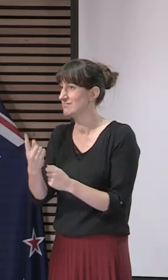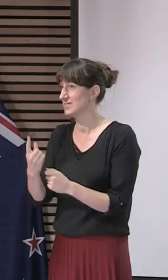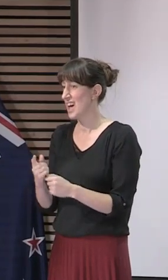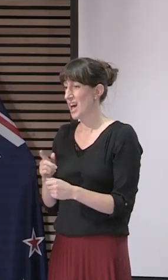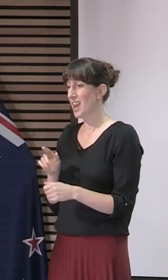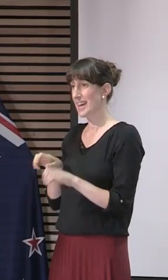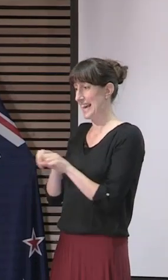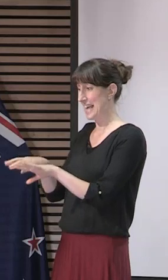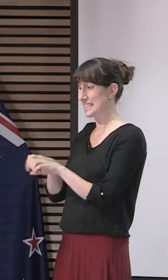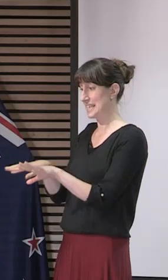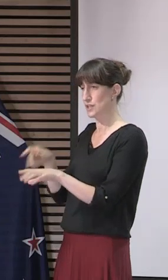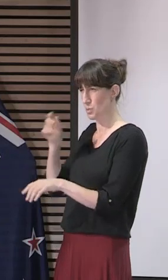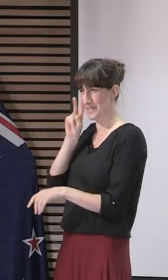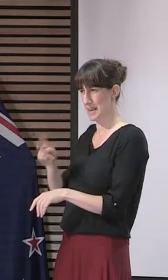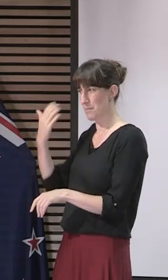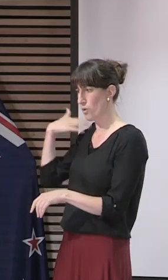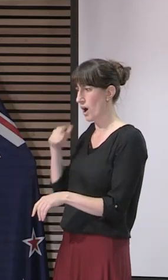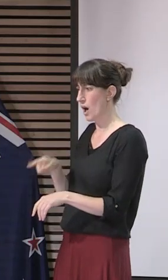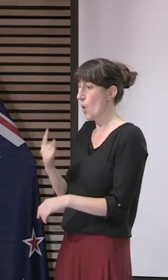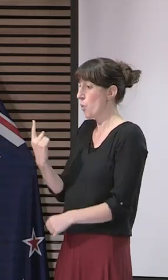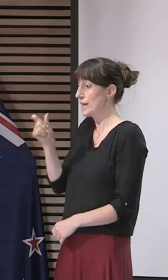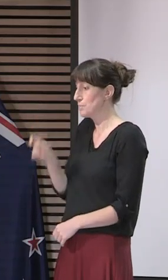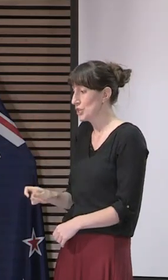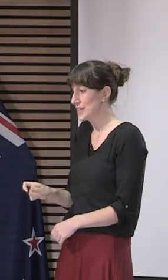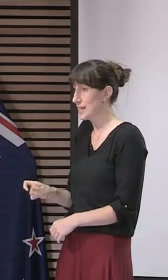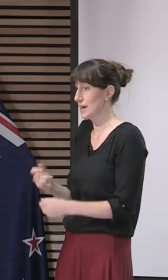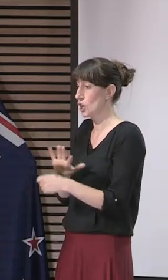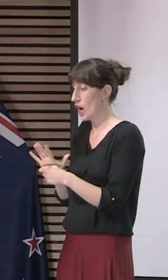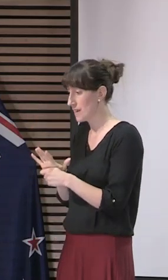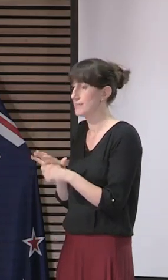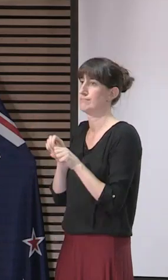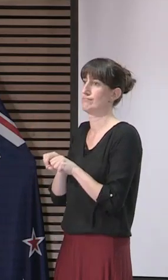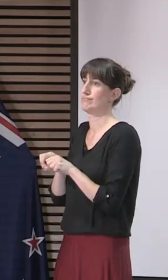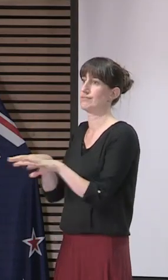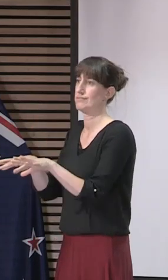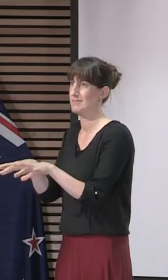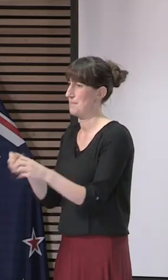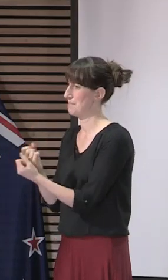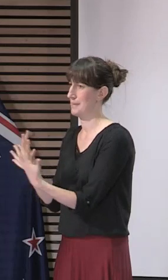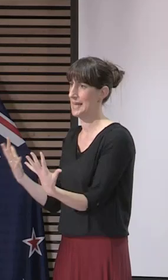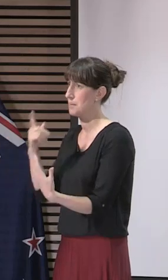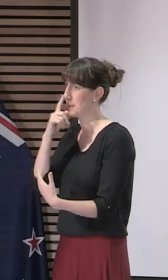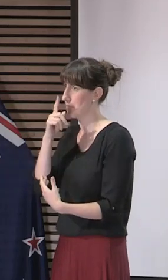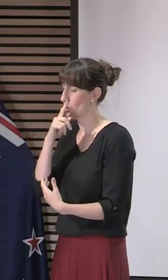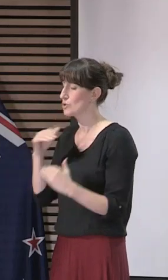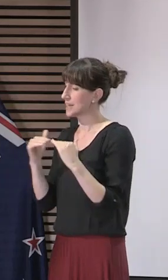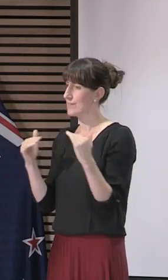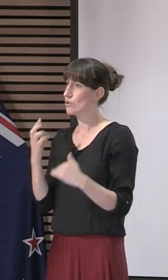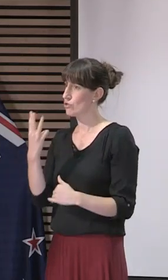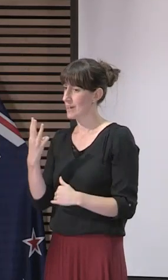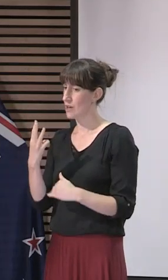nga ngahere. Ahakoa he iti noa